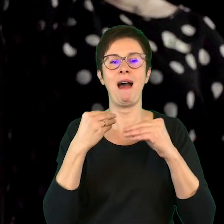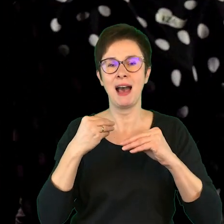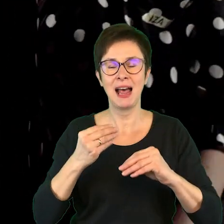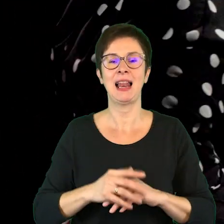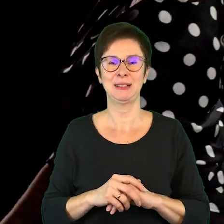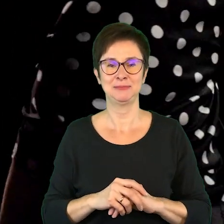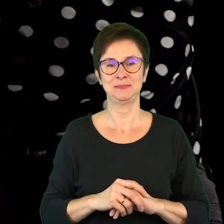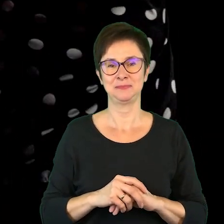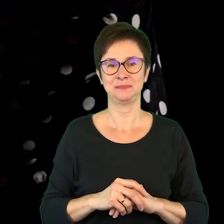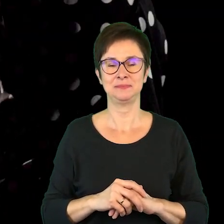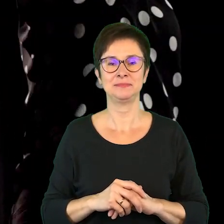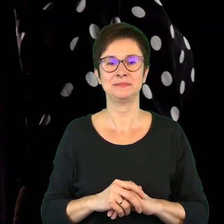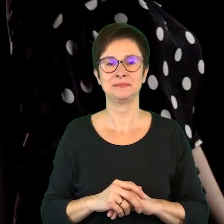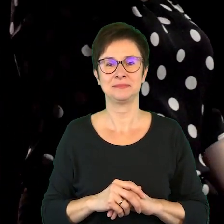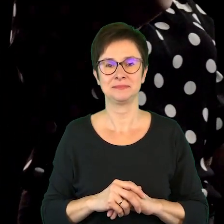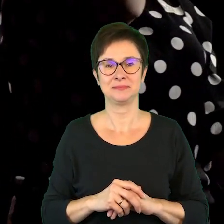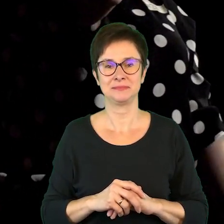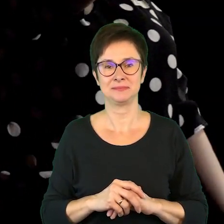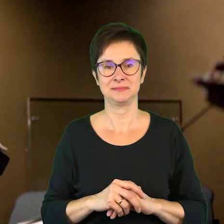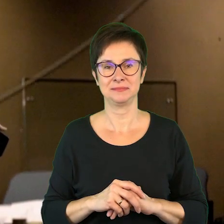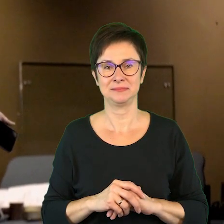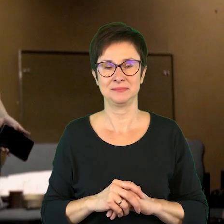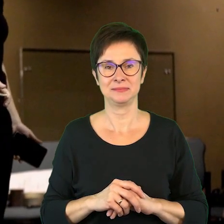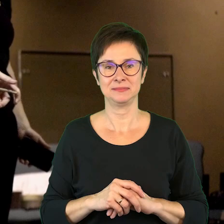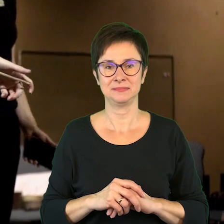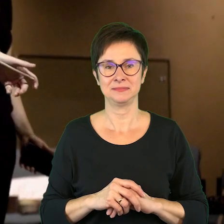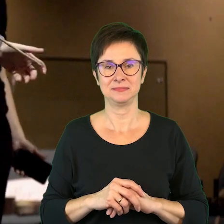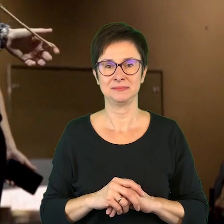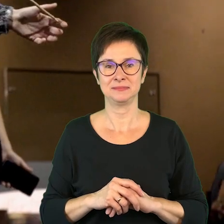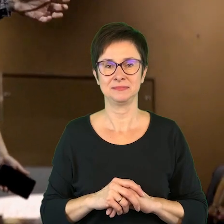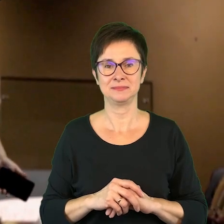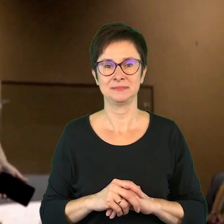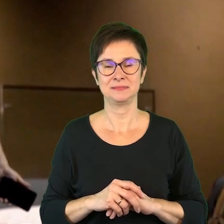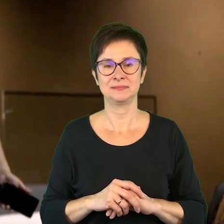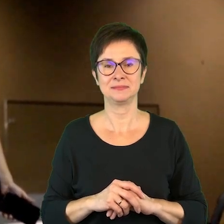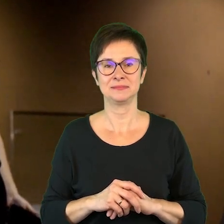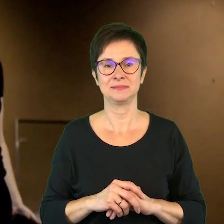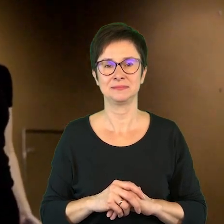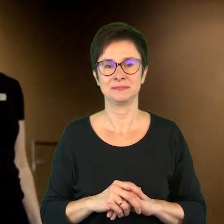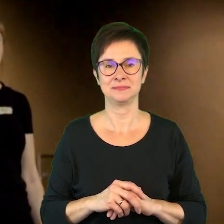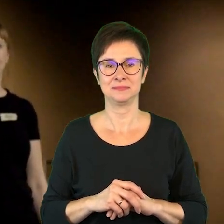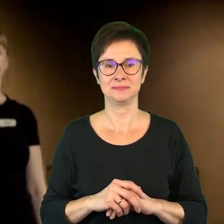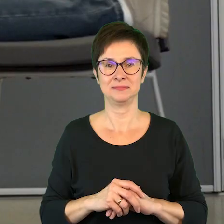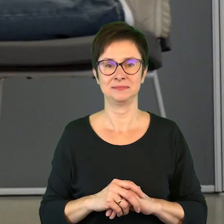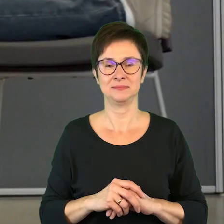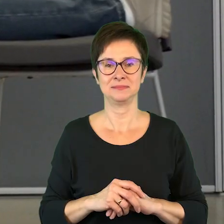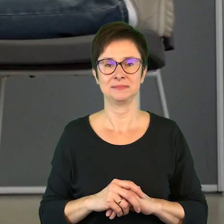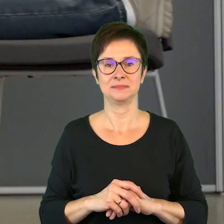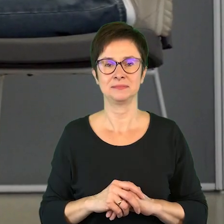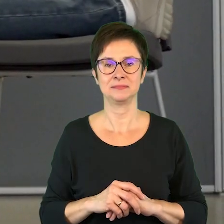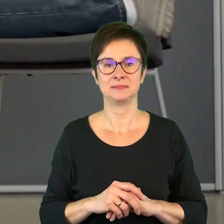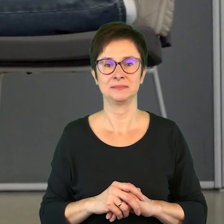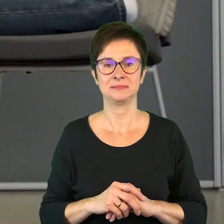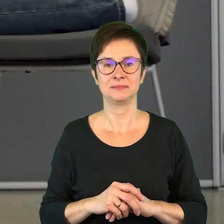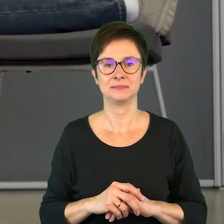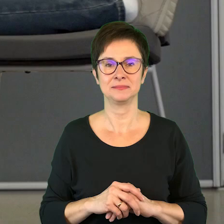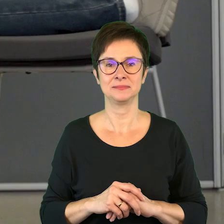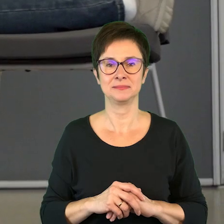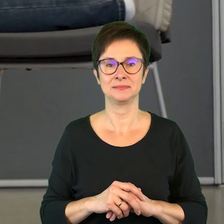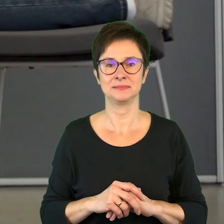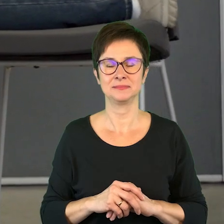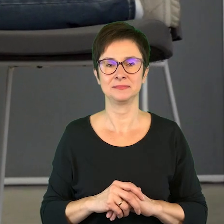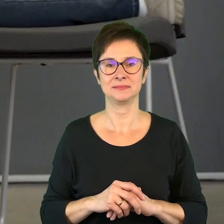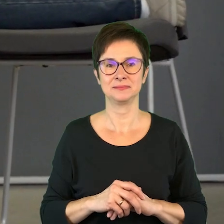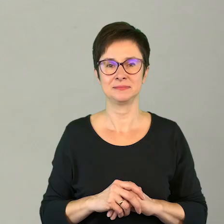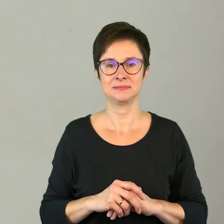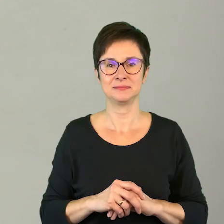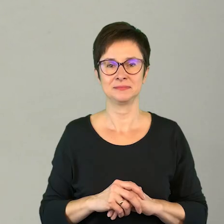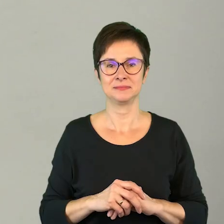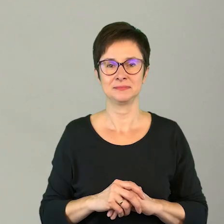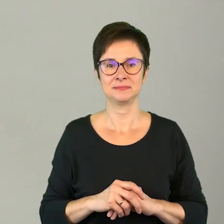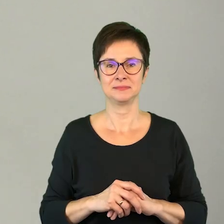Wesoła muzyka.